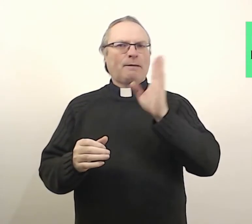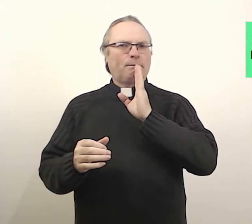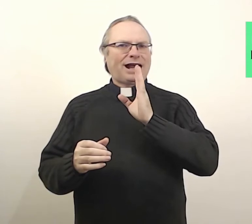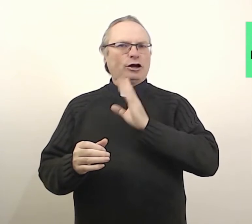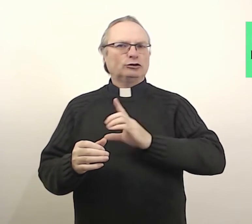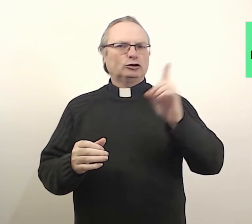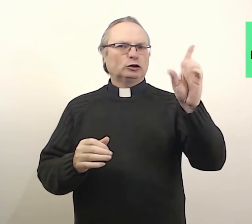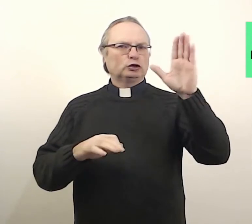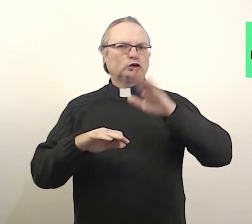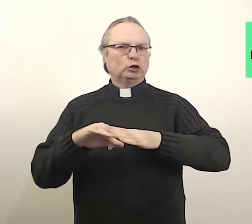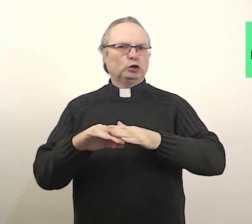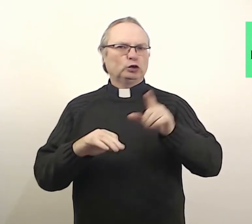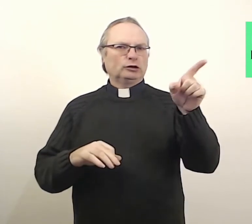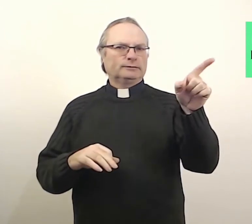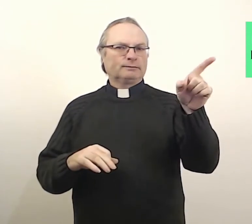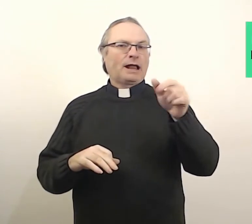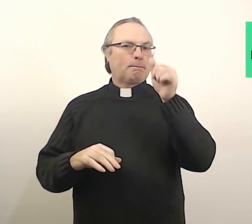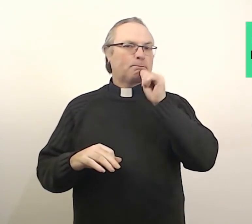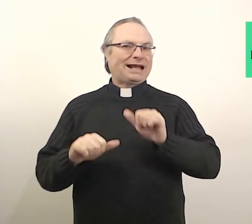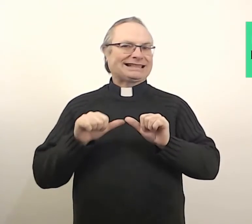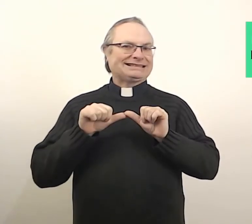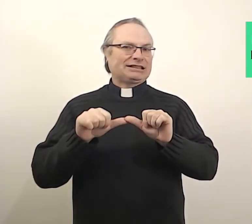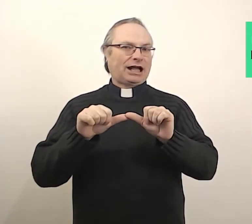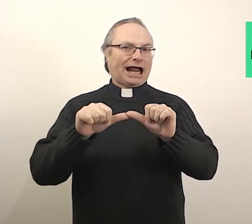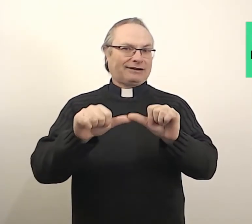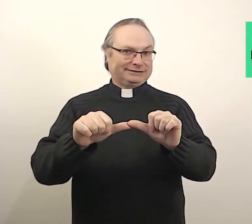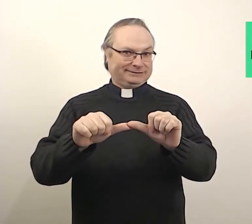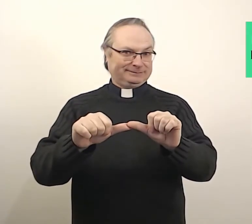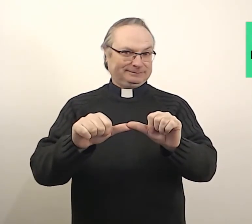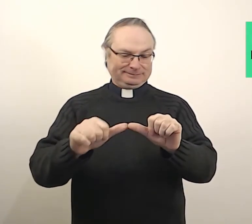de La Parole de Dieu sur la persévérance.